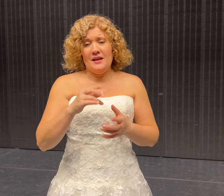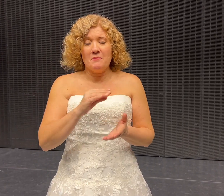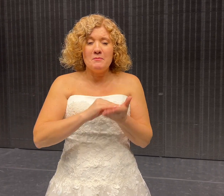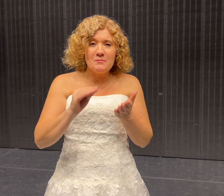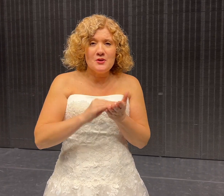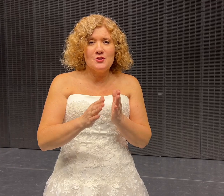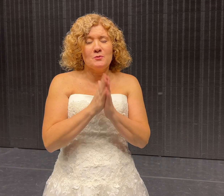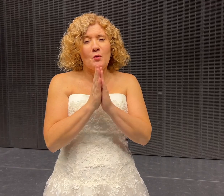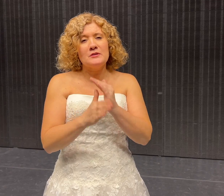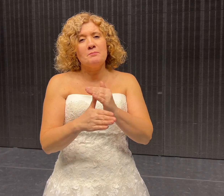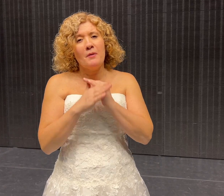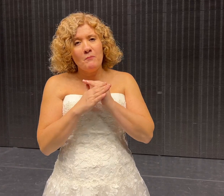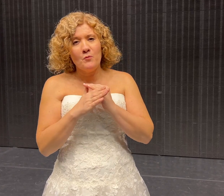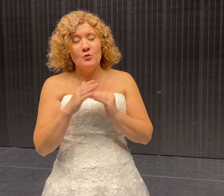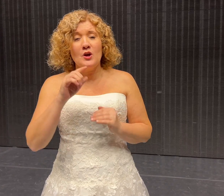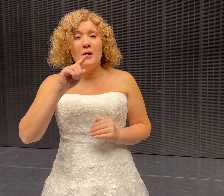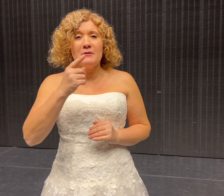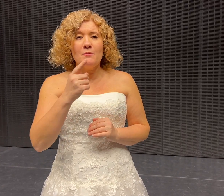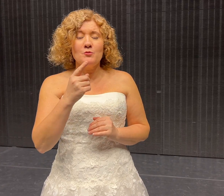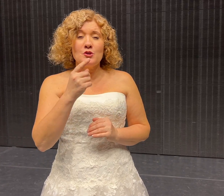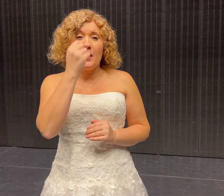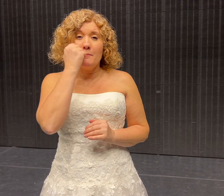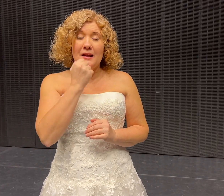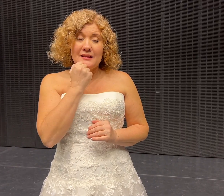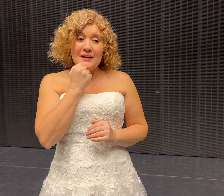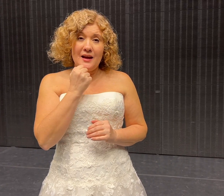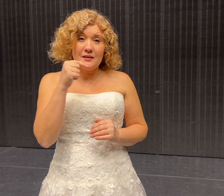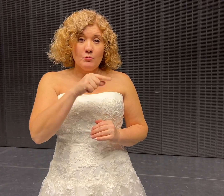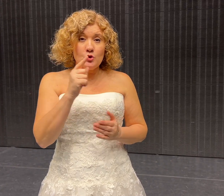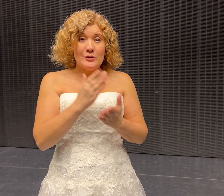Мы пишем, просим нам помочь, потому что я благодаря тому, что есть коллектив,